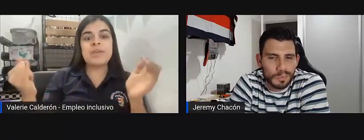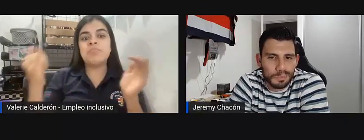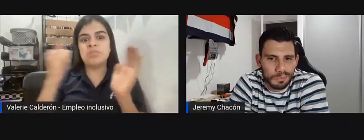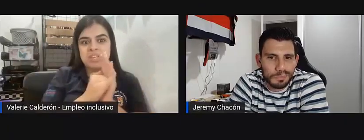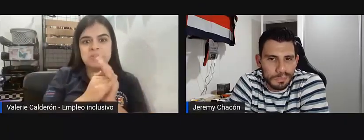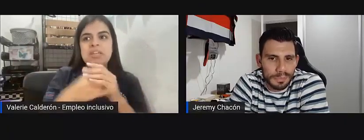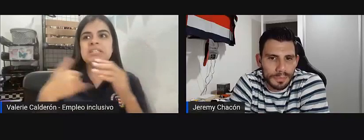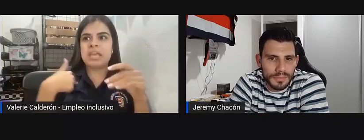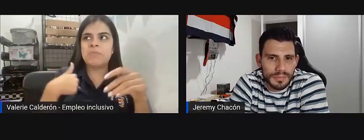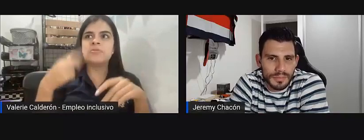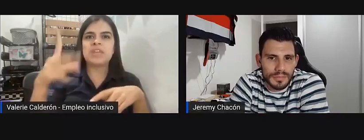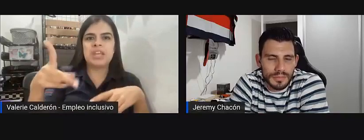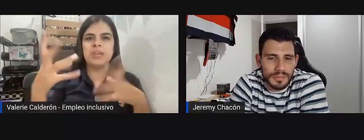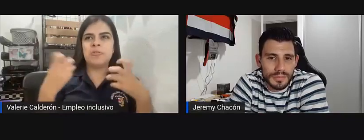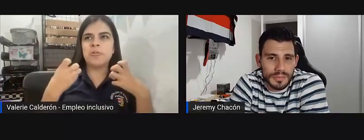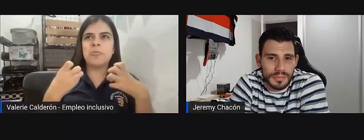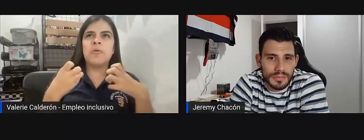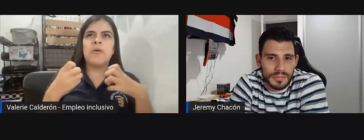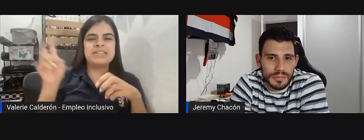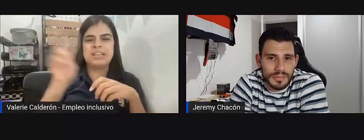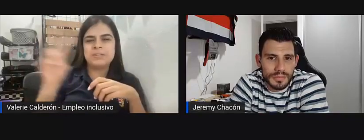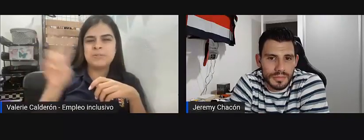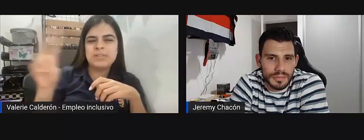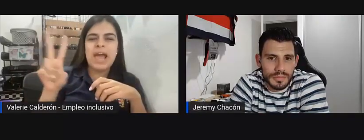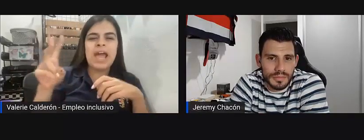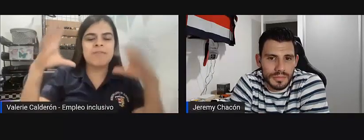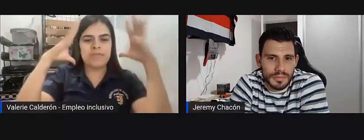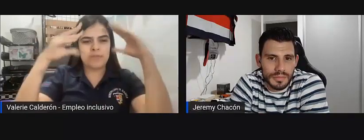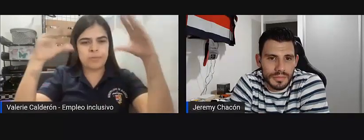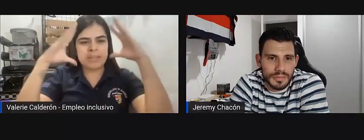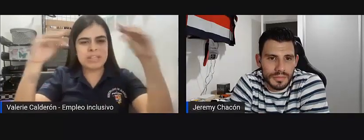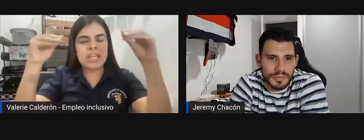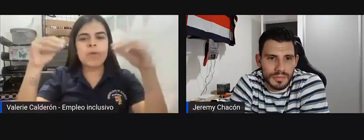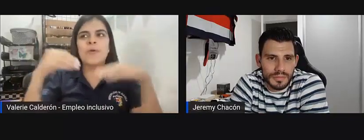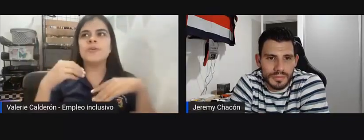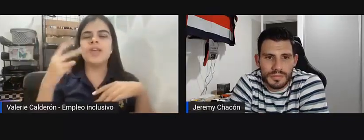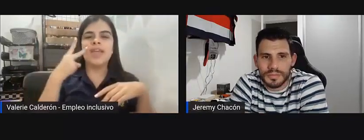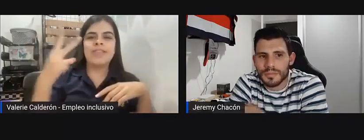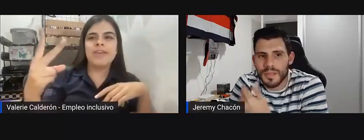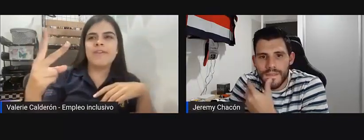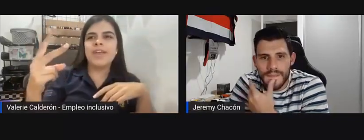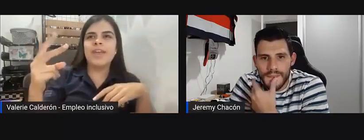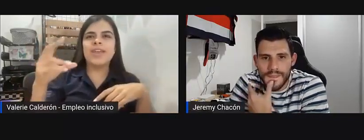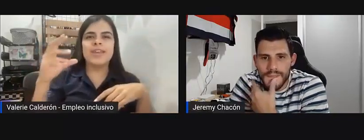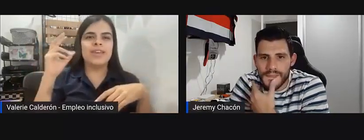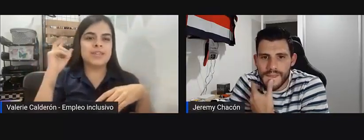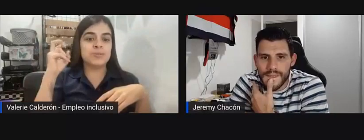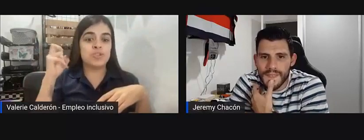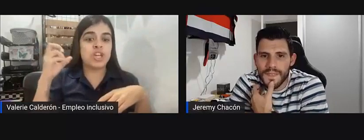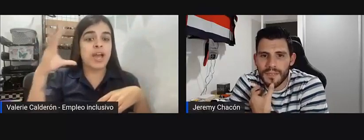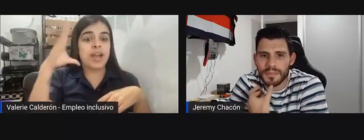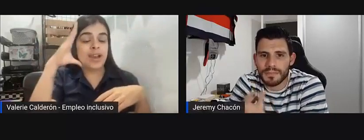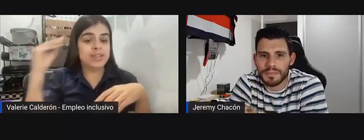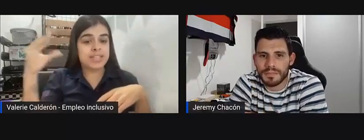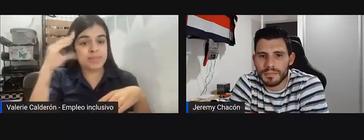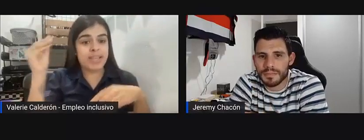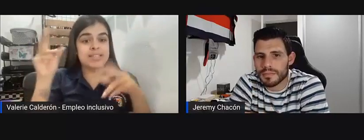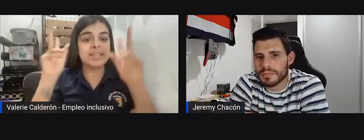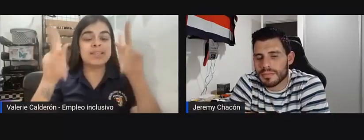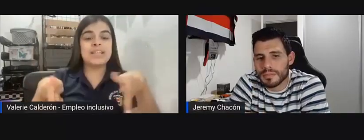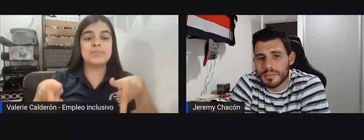por eso es que hemos querido como hacer estos Live informativos de Ver y escuchar las experiencias de